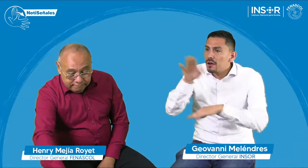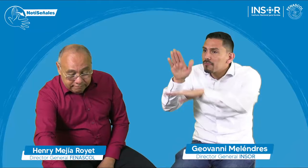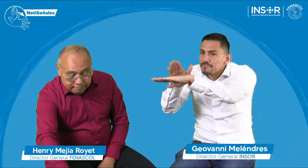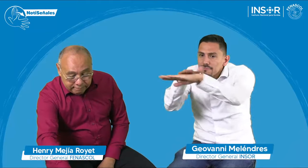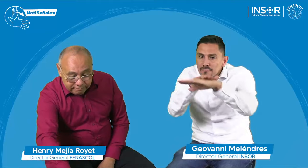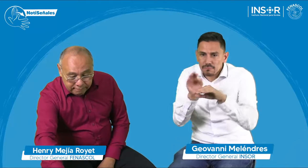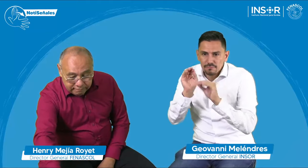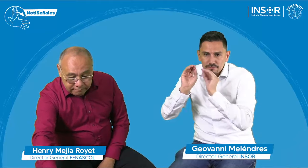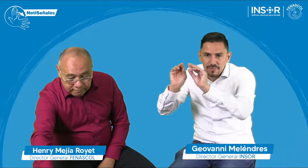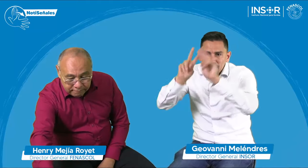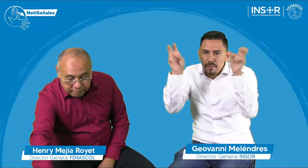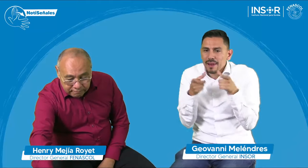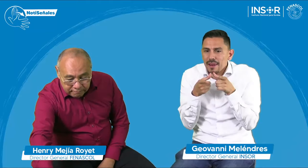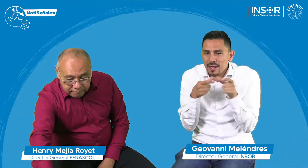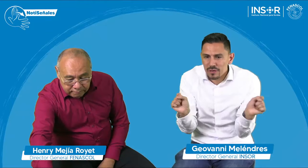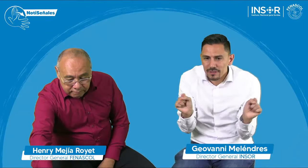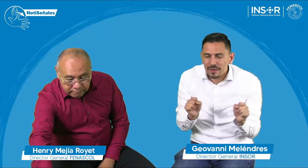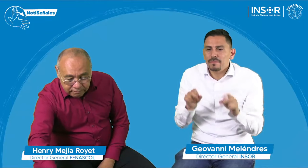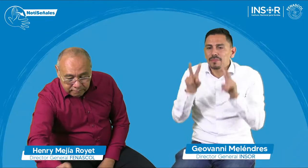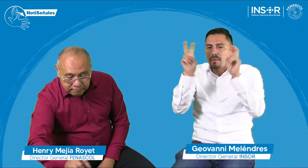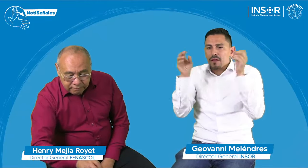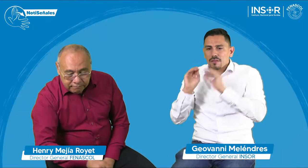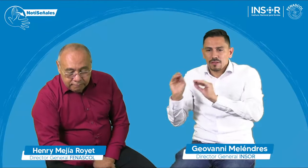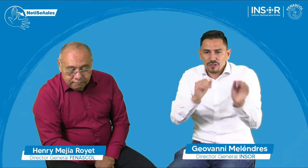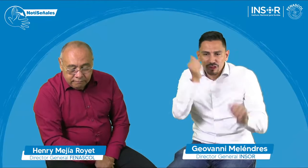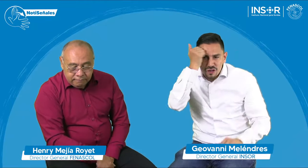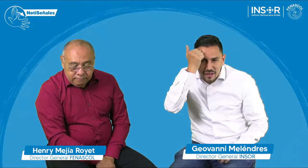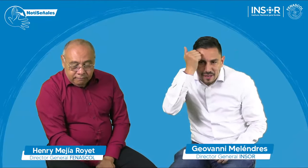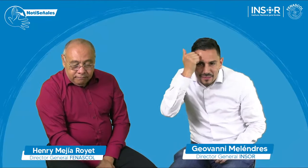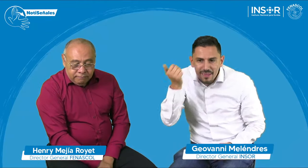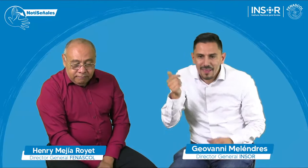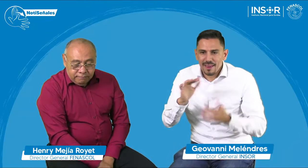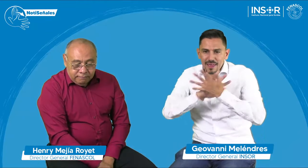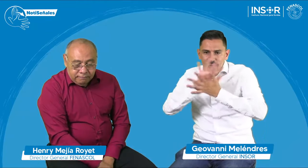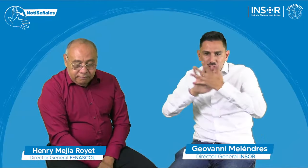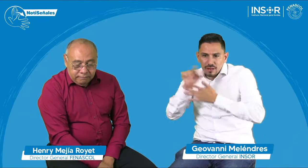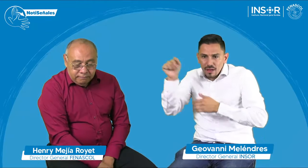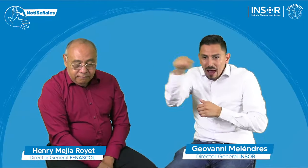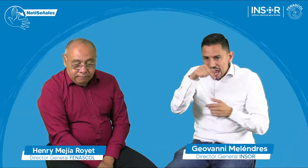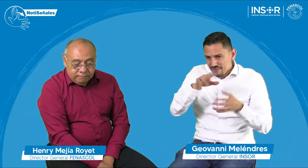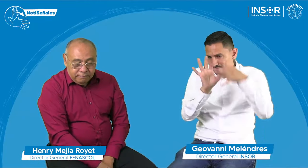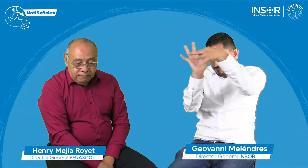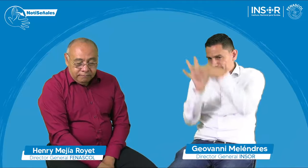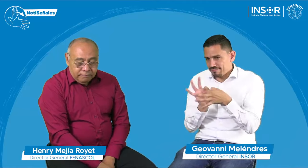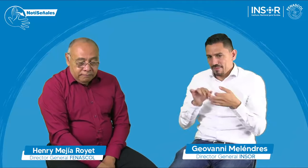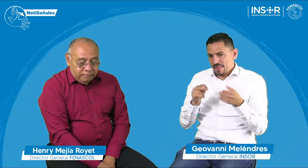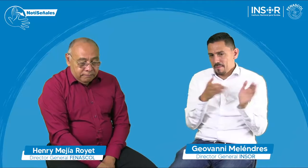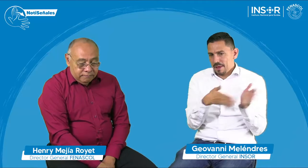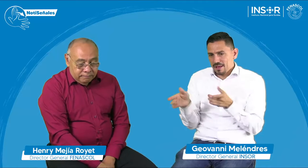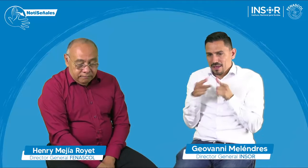a preci a la educación superior, a la formación